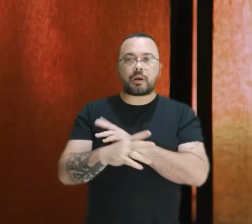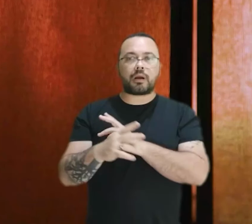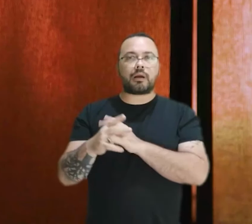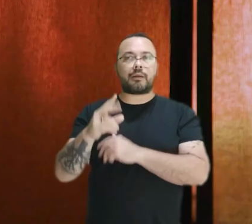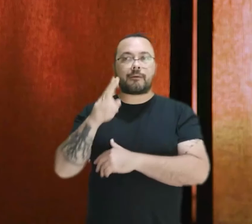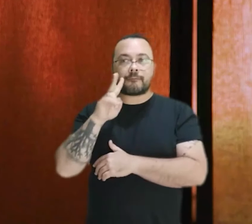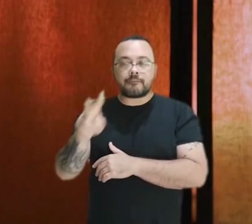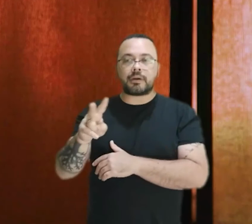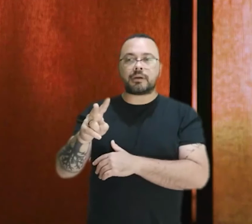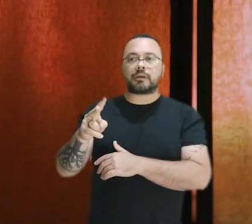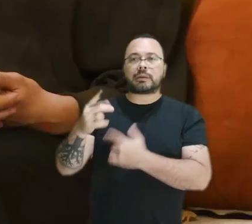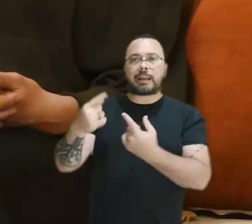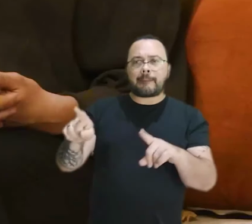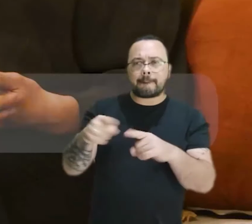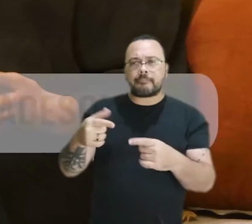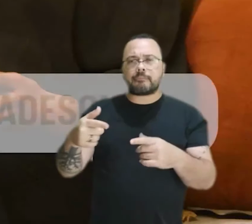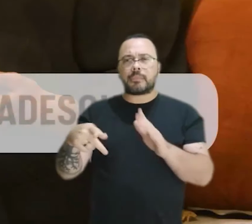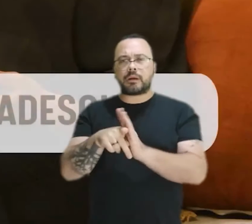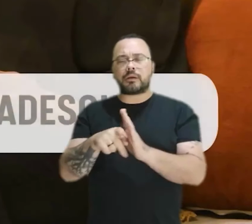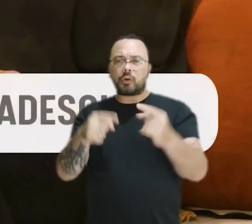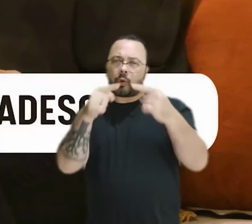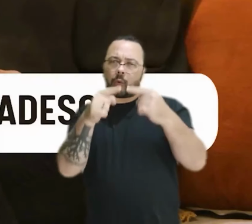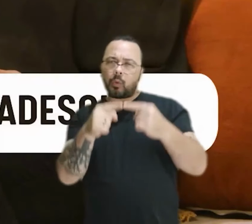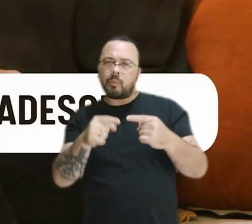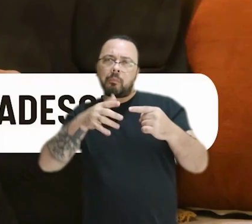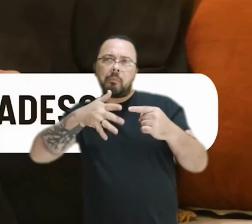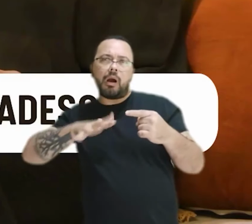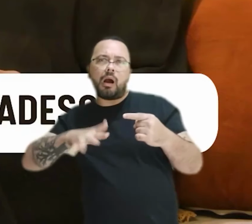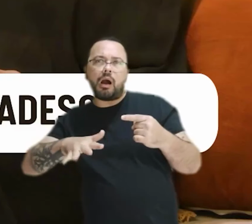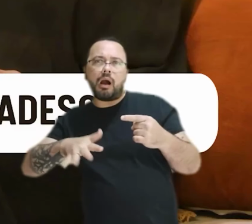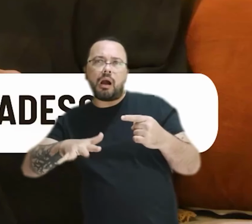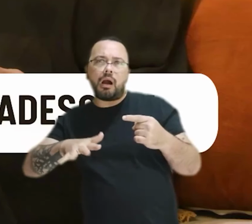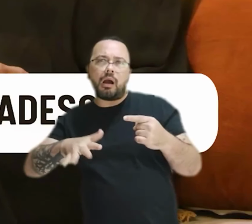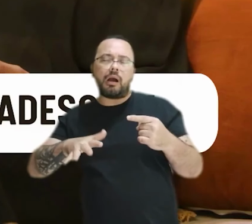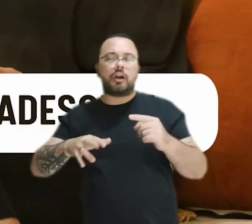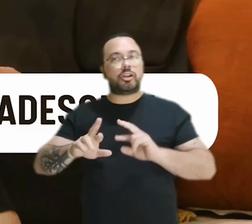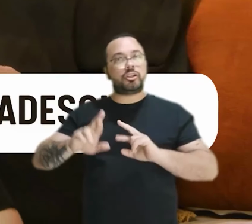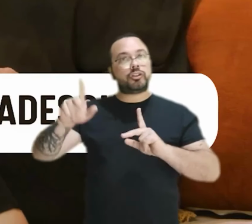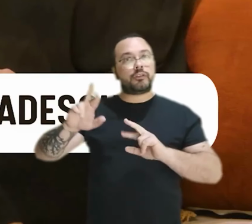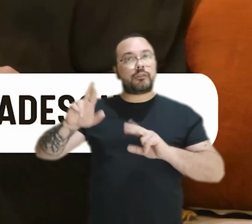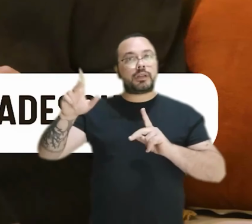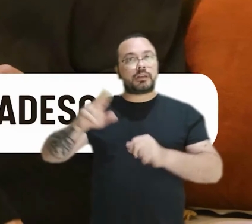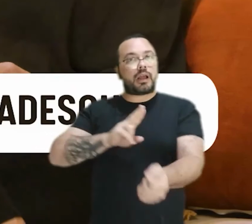dessa linguagem, é... são vozes um pouco mais graves... Robustas assim, né?